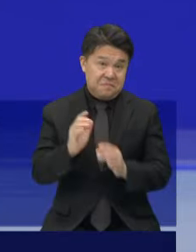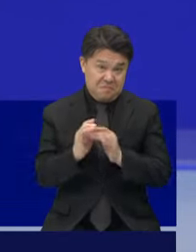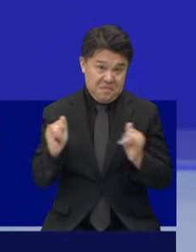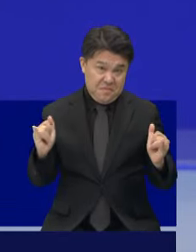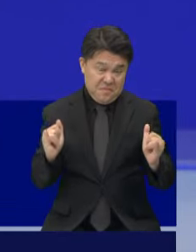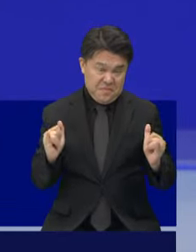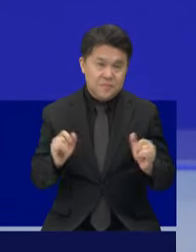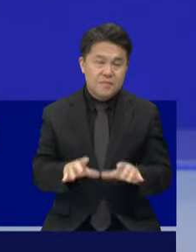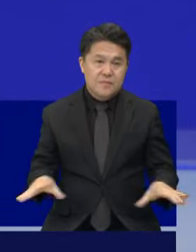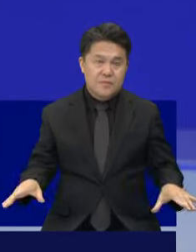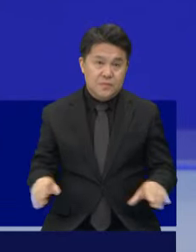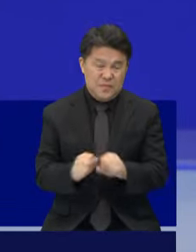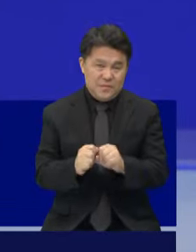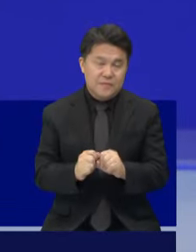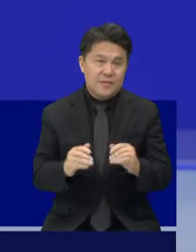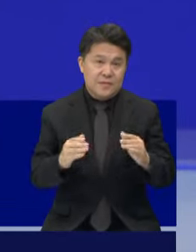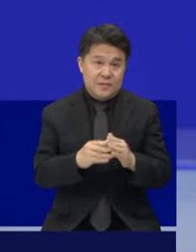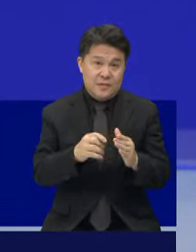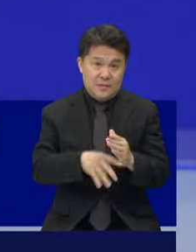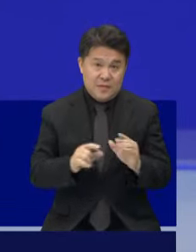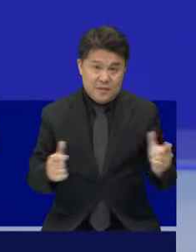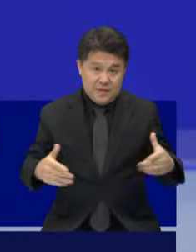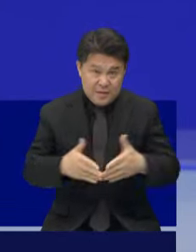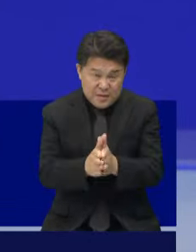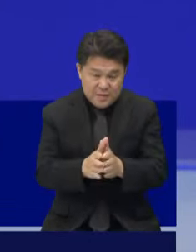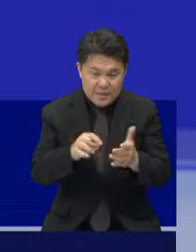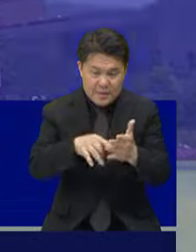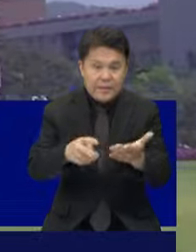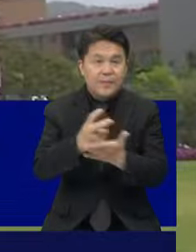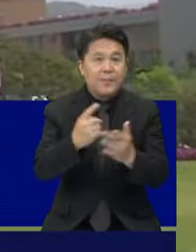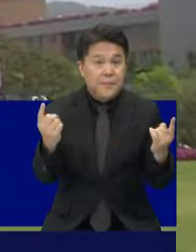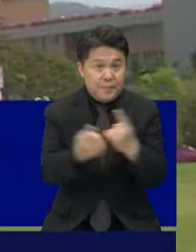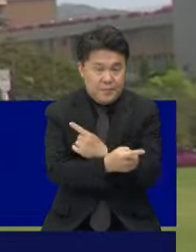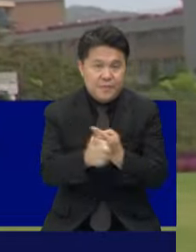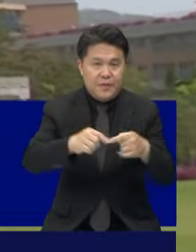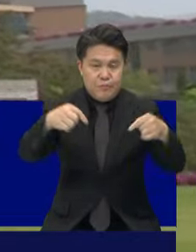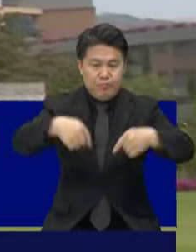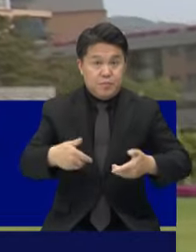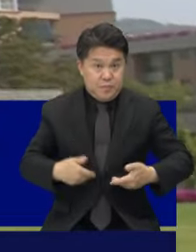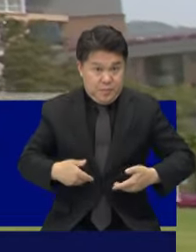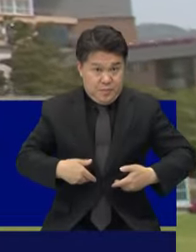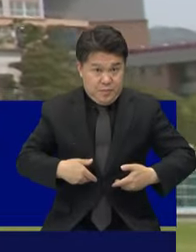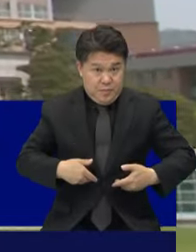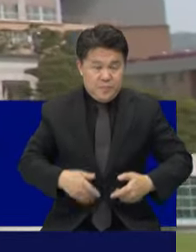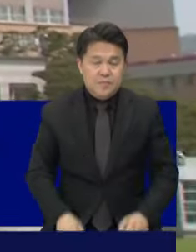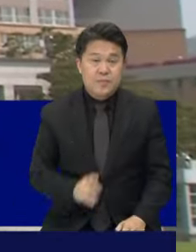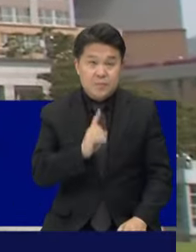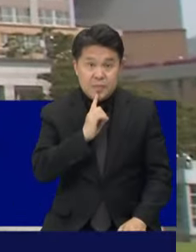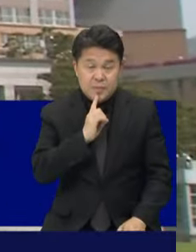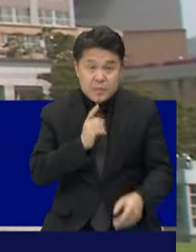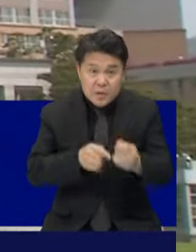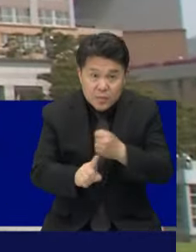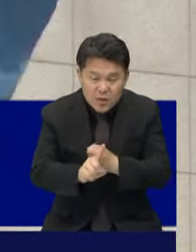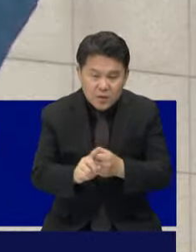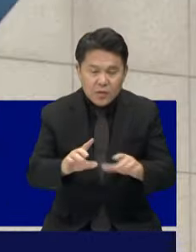(앵커) 대통령실 고위 관계자는 오늘 종부세 폐지까지 포함해 전반적인 세금제도에 대한 개편 논의가 필요한 시점이라며 종부세 폐지를 시사했습니다.